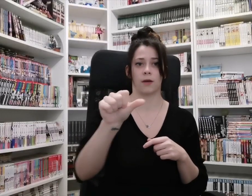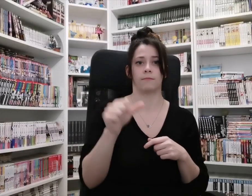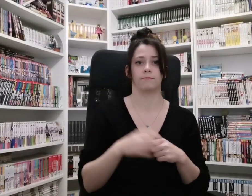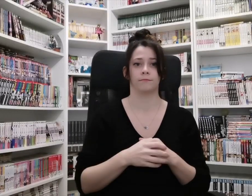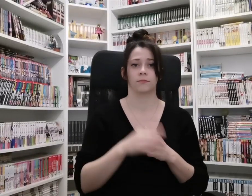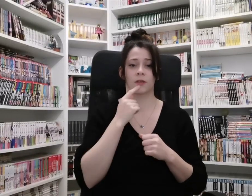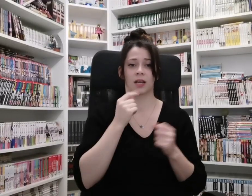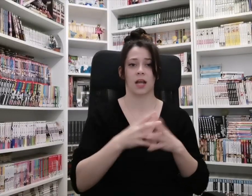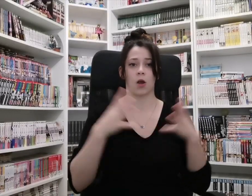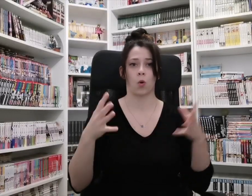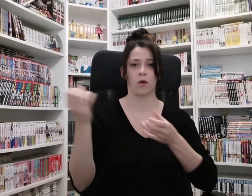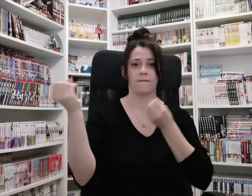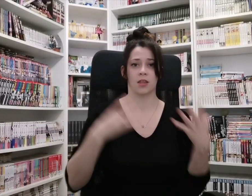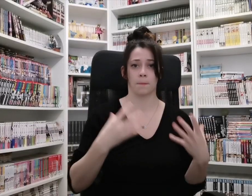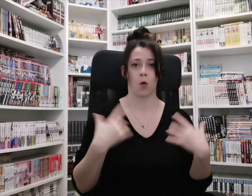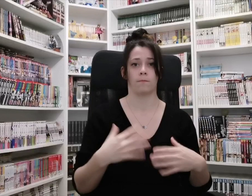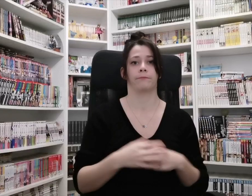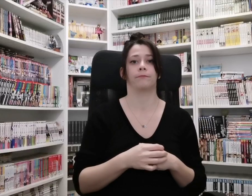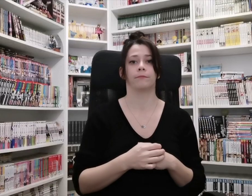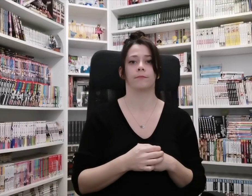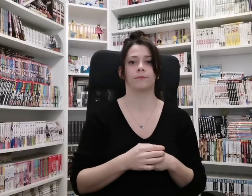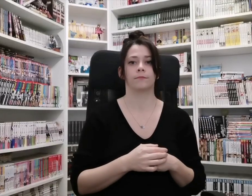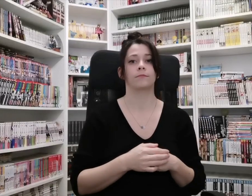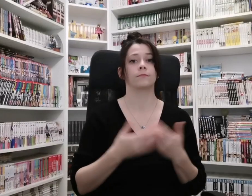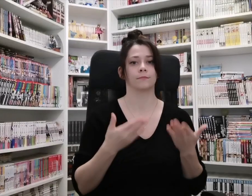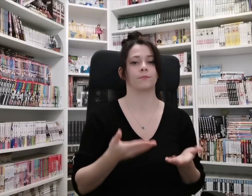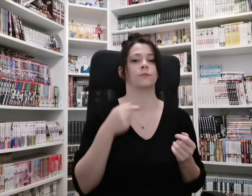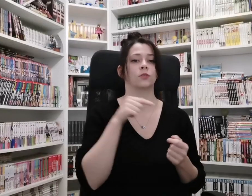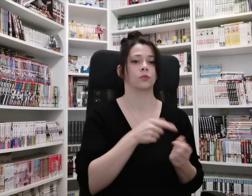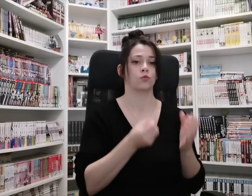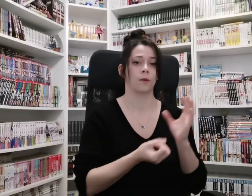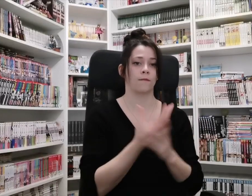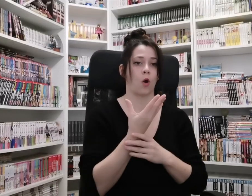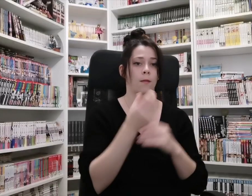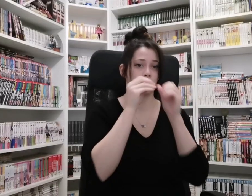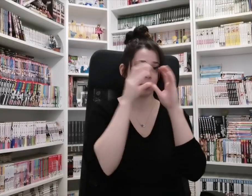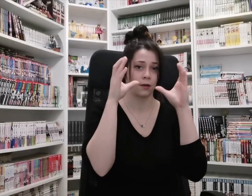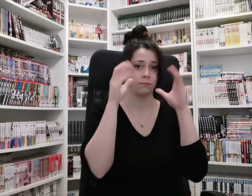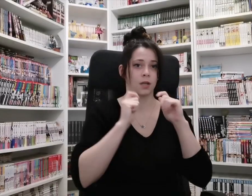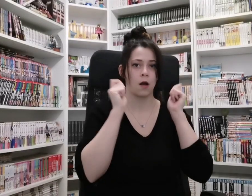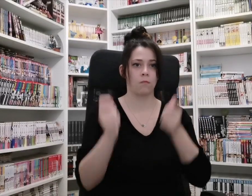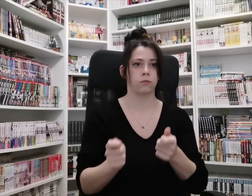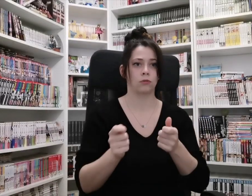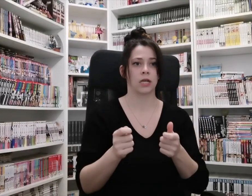et c'était donc un gros évènement. Ce nouveau manga s’est imposé instantanément…